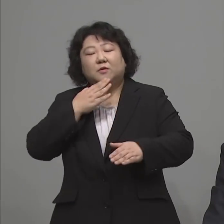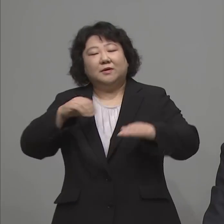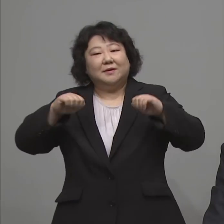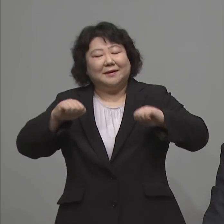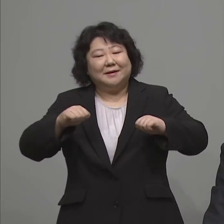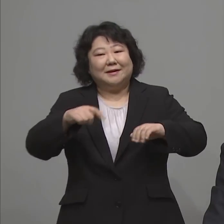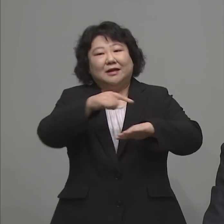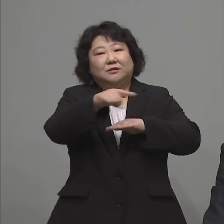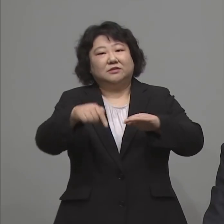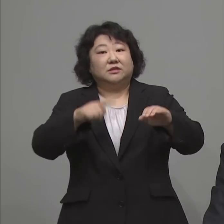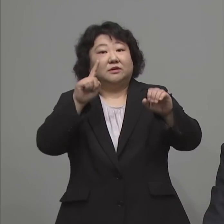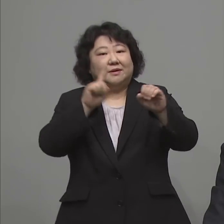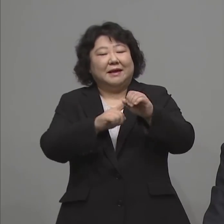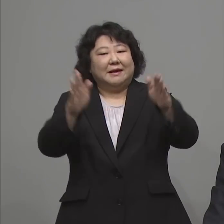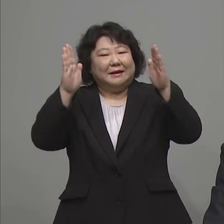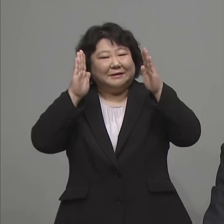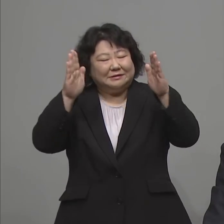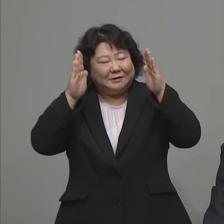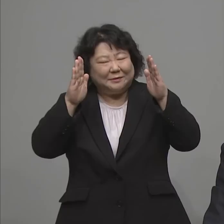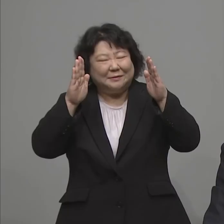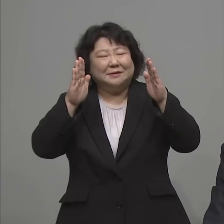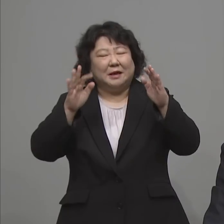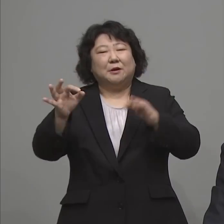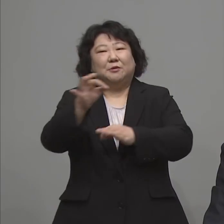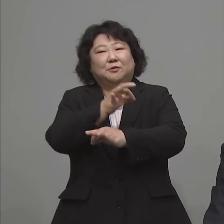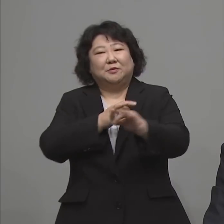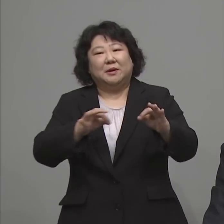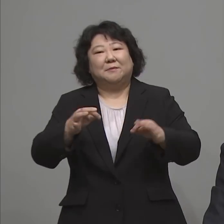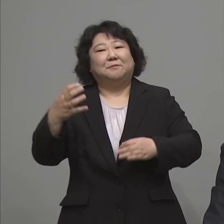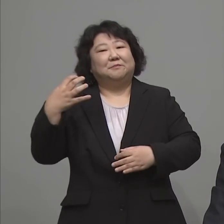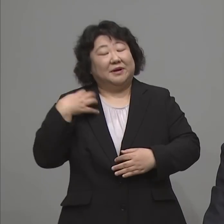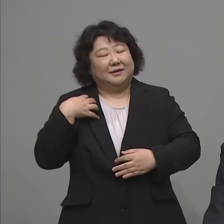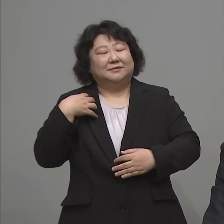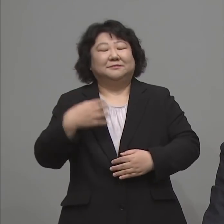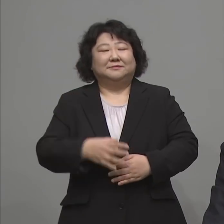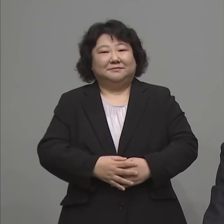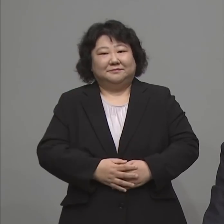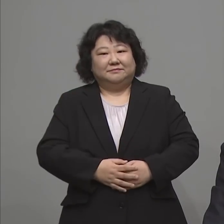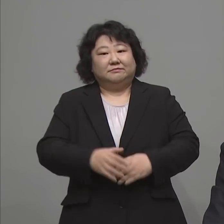全身全霊を傾けて 県政運営に当たってまいりました 特に